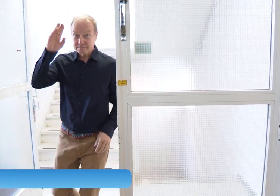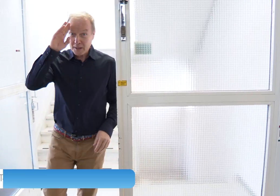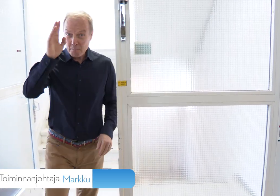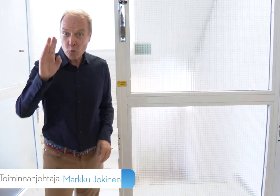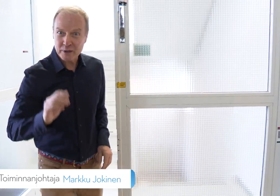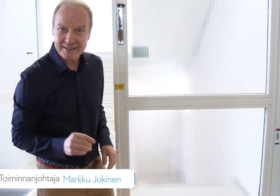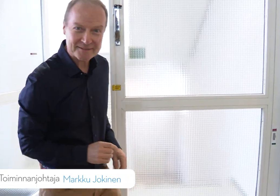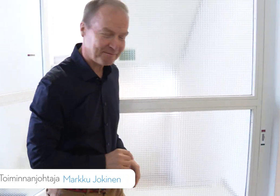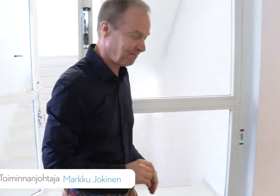Moi!